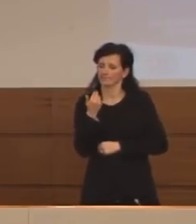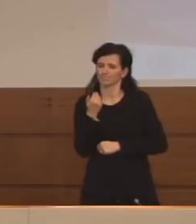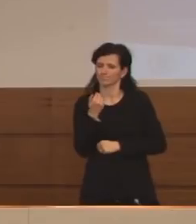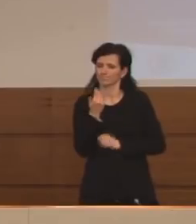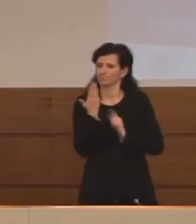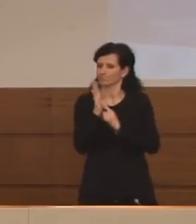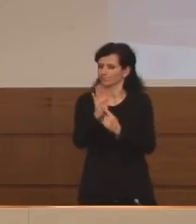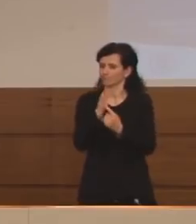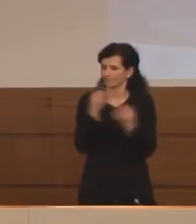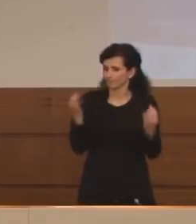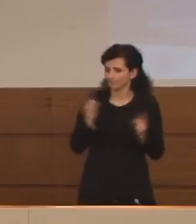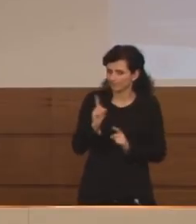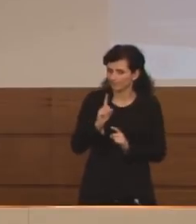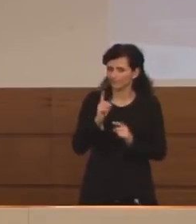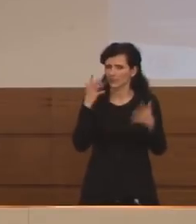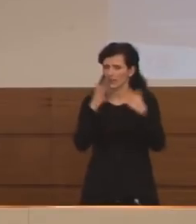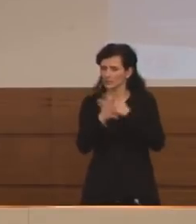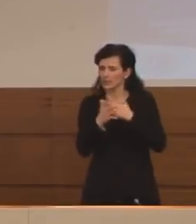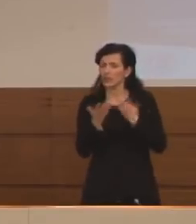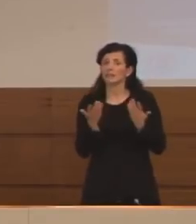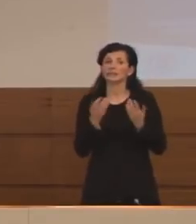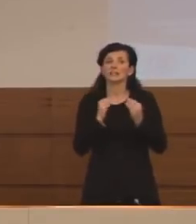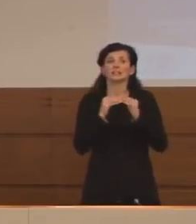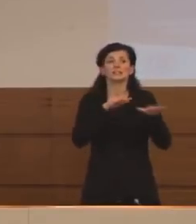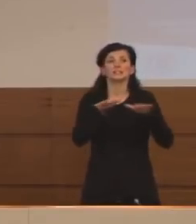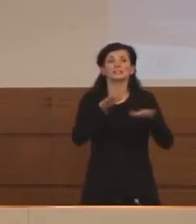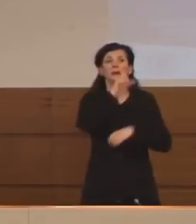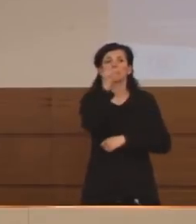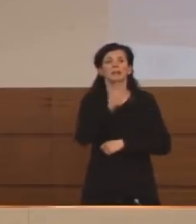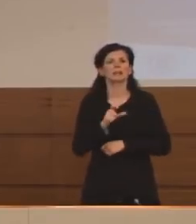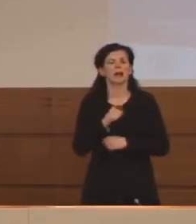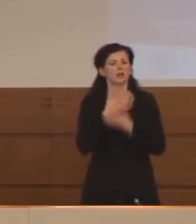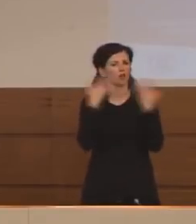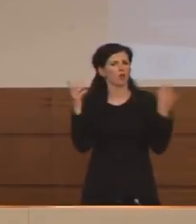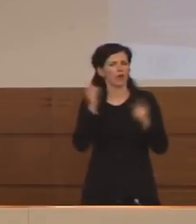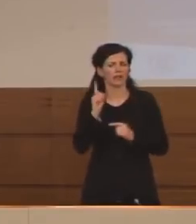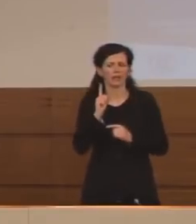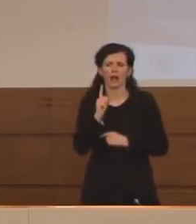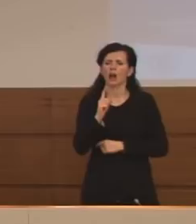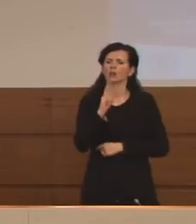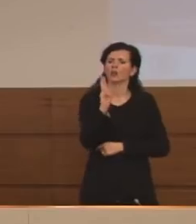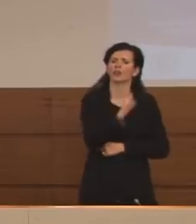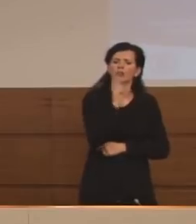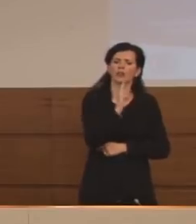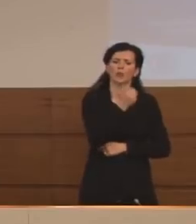non ha, diciamo, informazioni su quanto sono i contagiati e i deceduti nelle residenze per anziani,